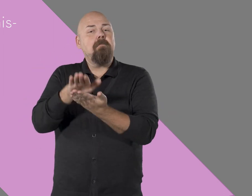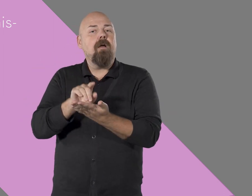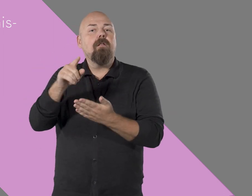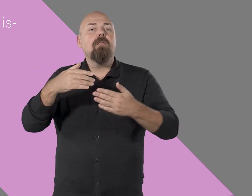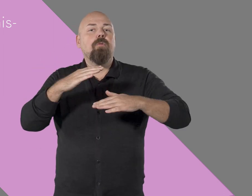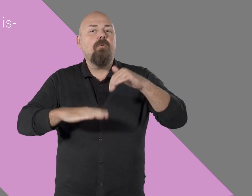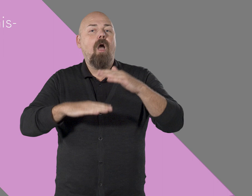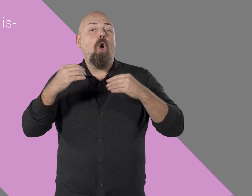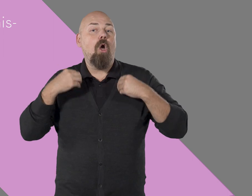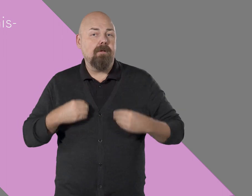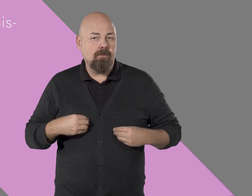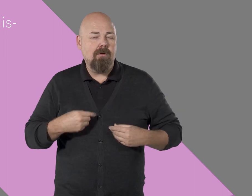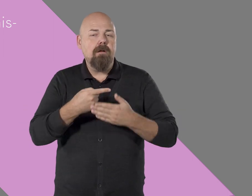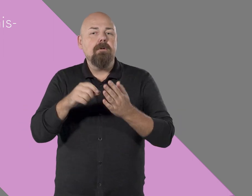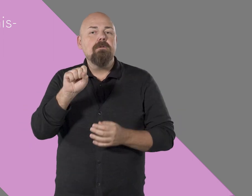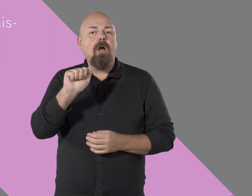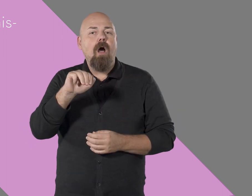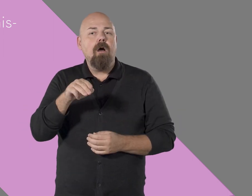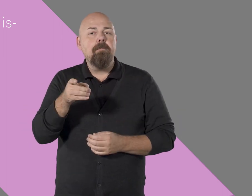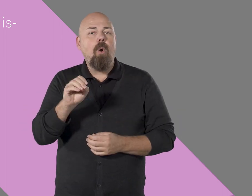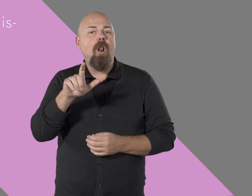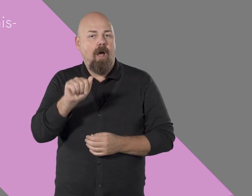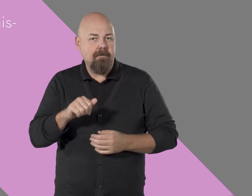Työväenopisto Sampolassa.